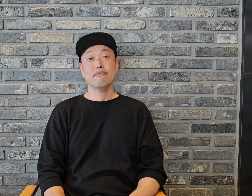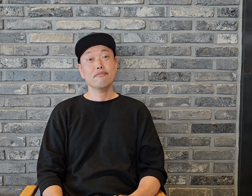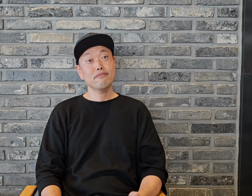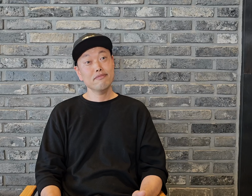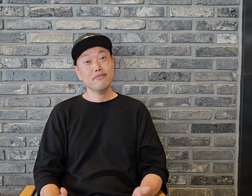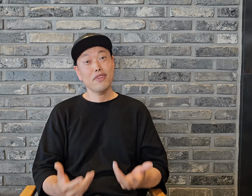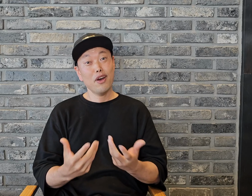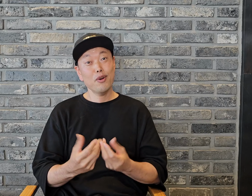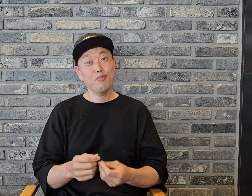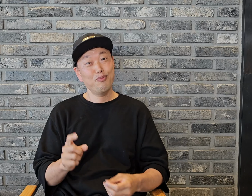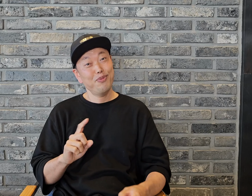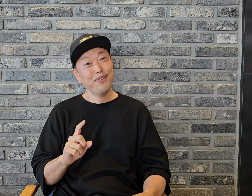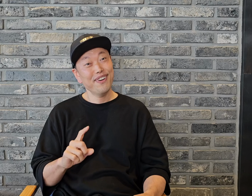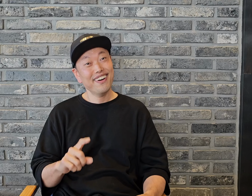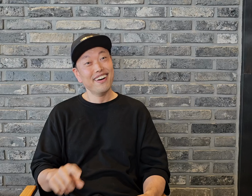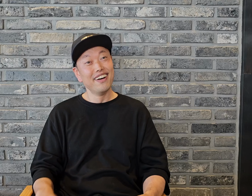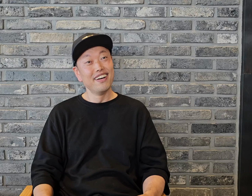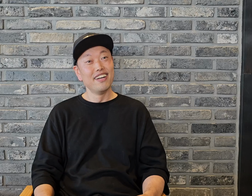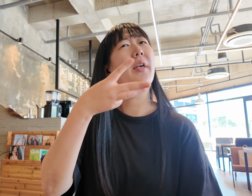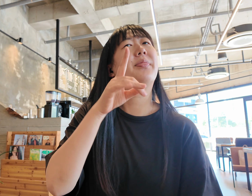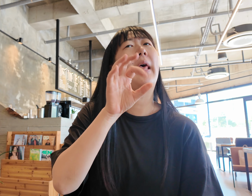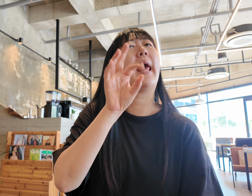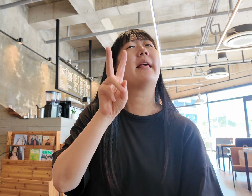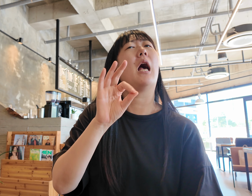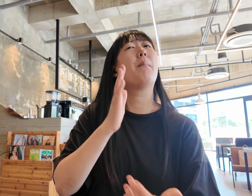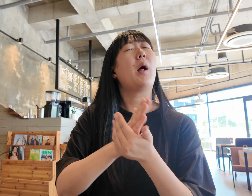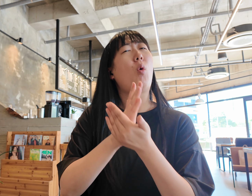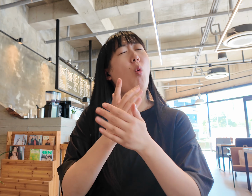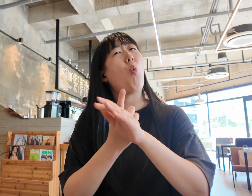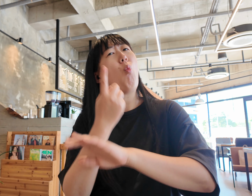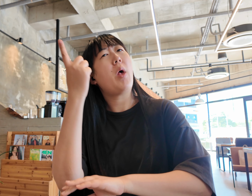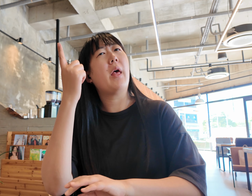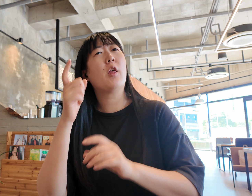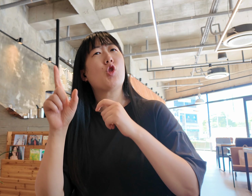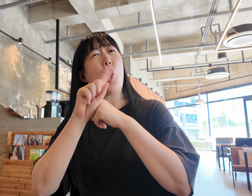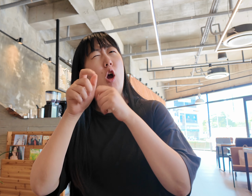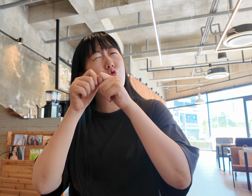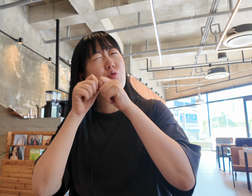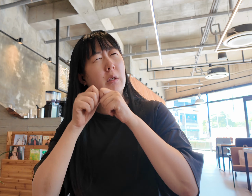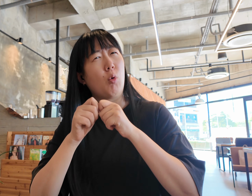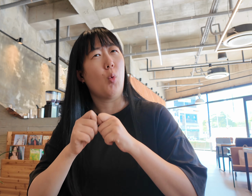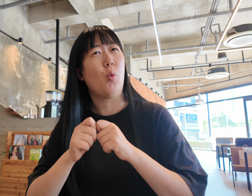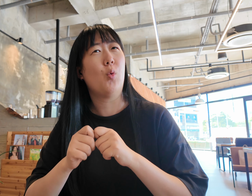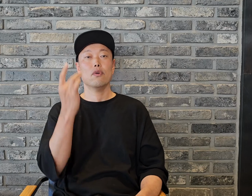예를 또 들어달라고요? 태양 말고 더 다른 예로 자세히 설명해 주세요